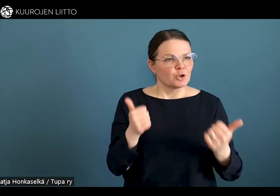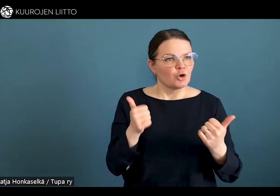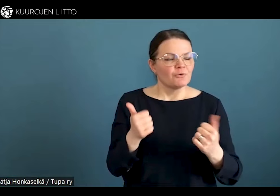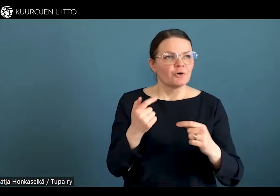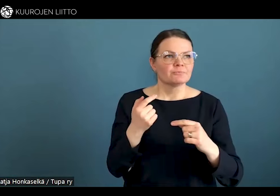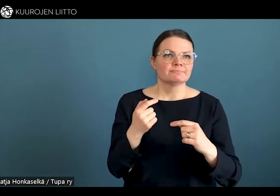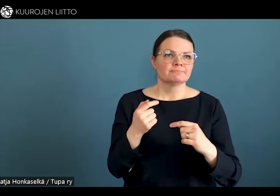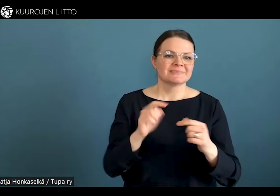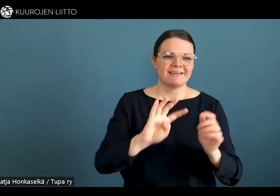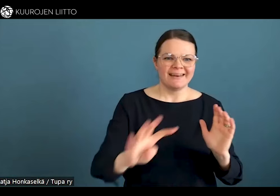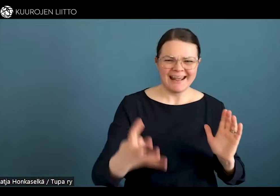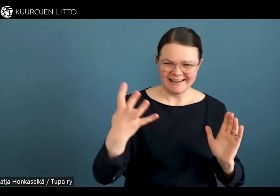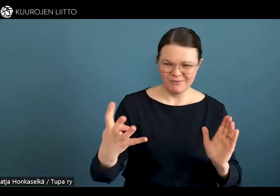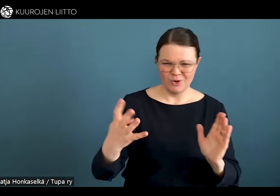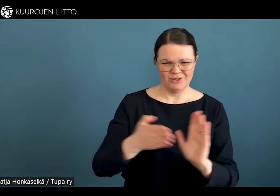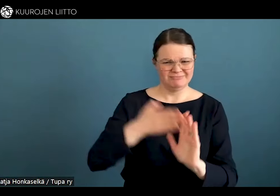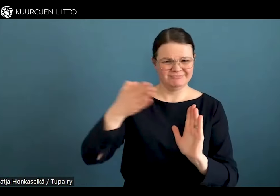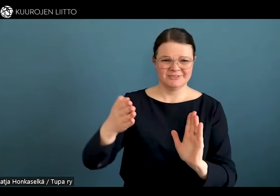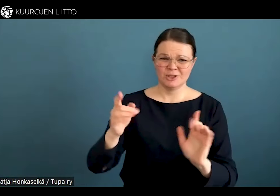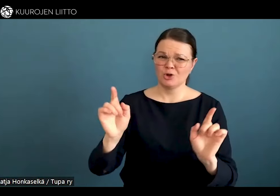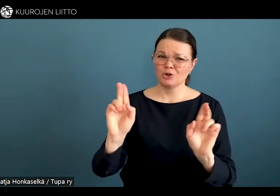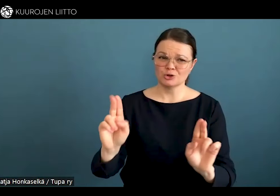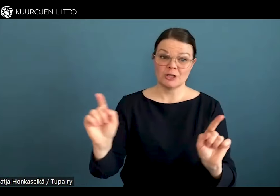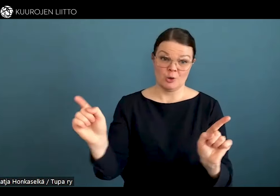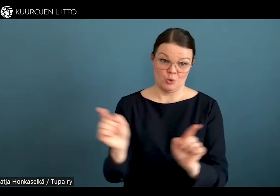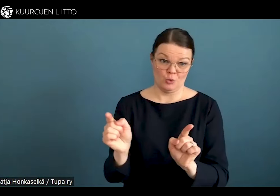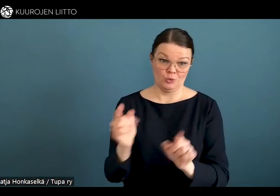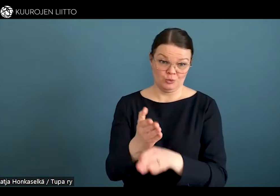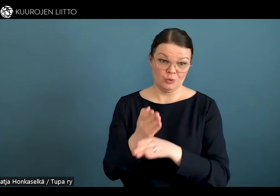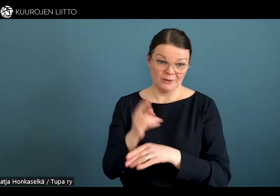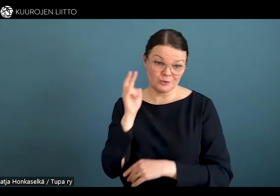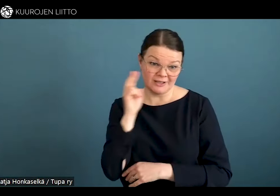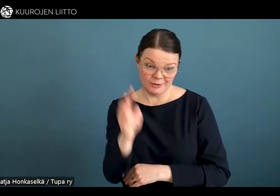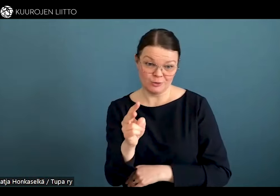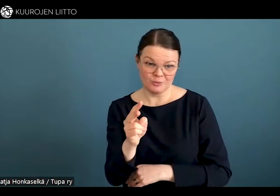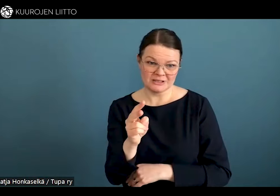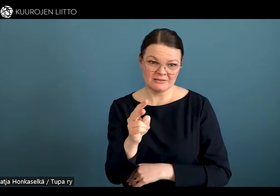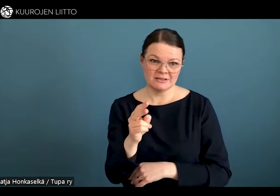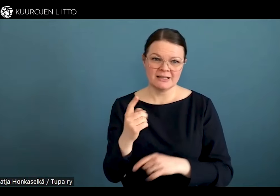Tämä neljä vuotta on todellisuudessa hyvin lyhyt aika tulkkausfirmojen näkökulmasta, -